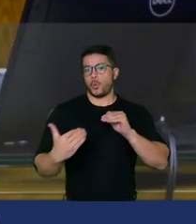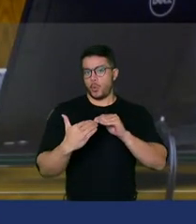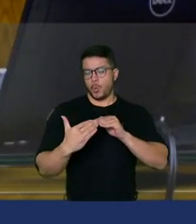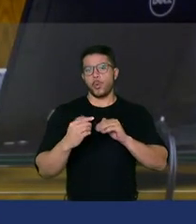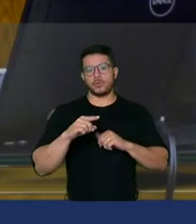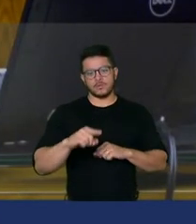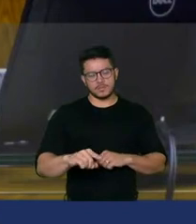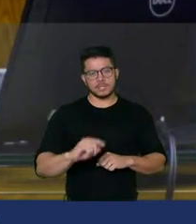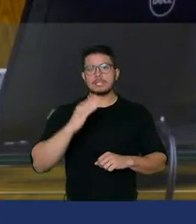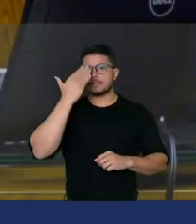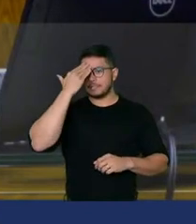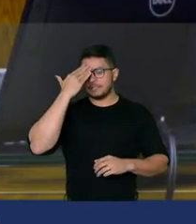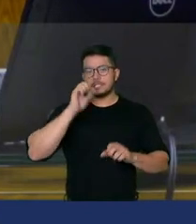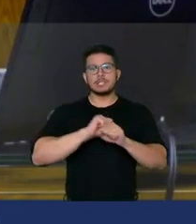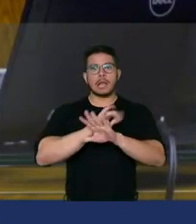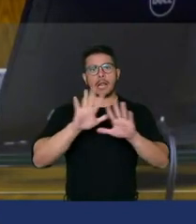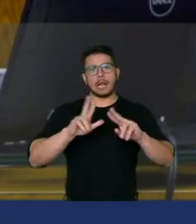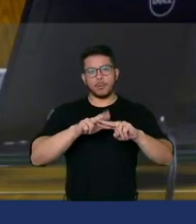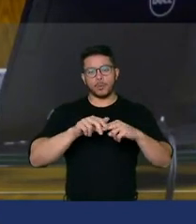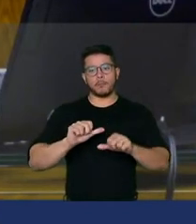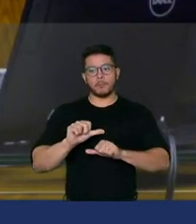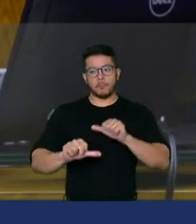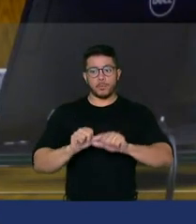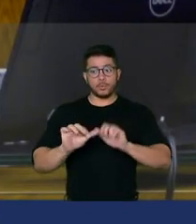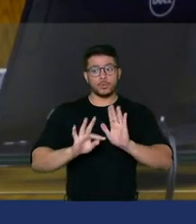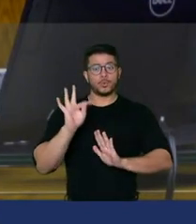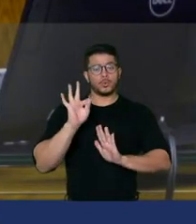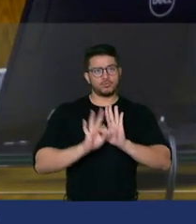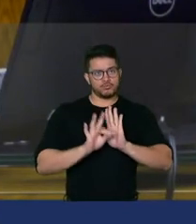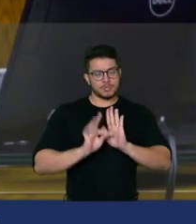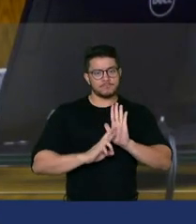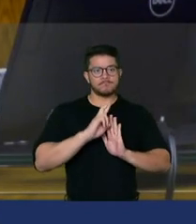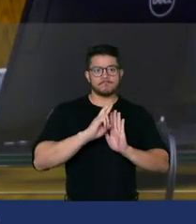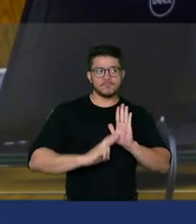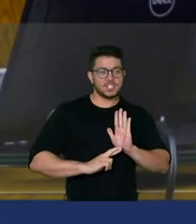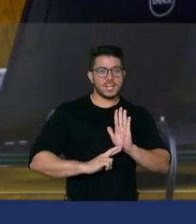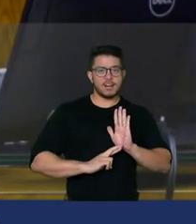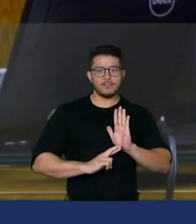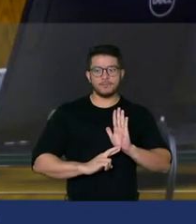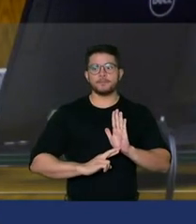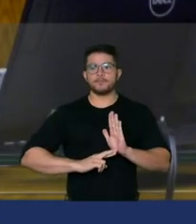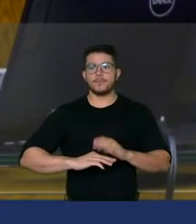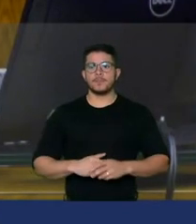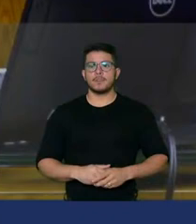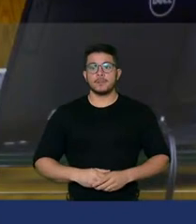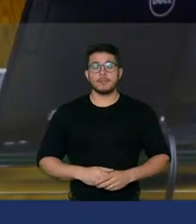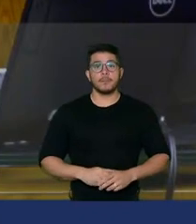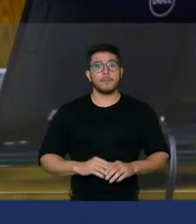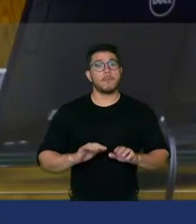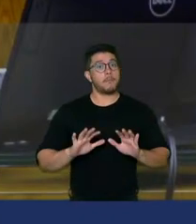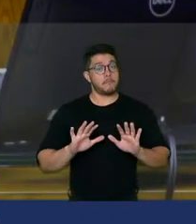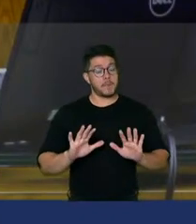PLENÁRIO. SÓ REGISTRANDO QUE EU NÃO DISCORDO DE INCLINAÇÃO DE VOSSA EXCELÊNCIA, COM MUDANÇA DE TEXTO DE RELATÓRIO QUANDO DA APRESENTAÇÃO DO TEXTO DE